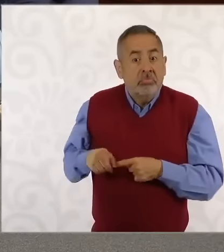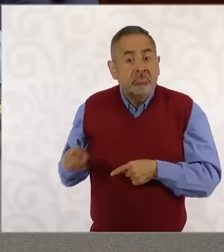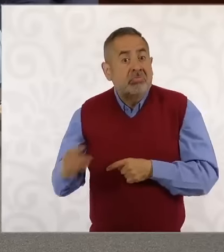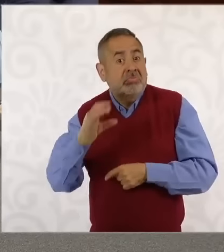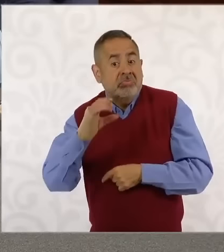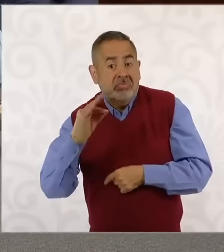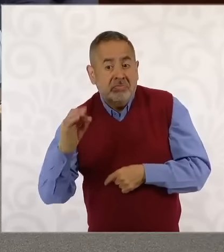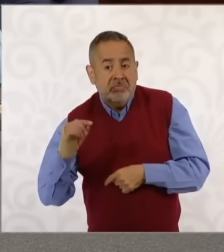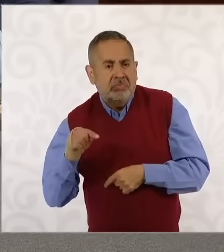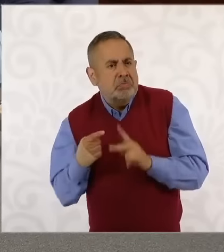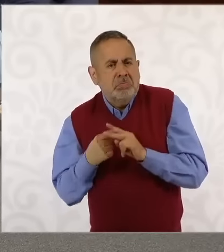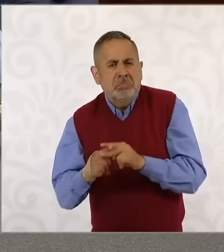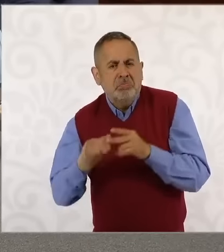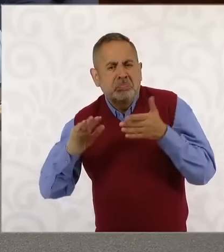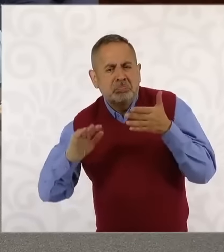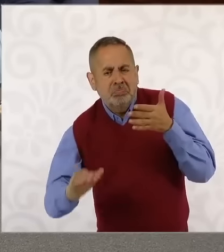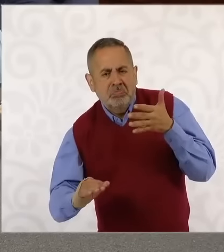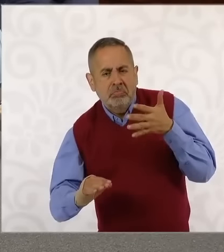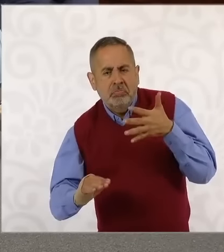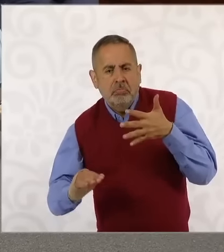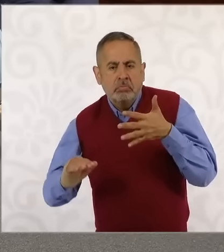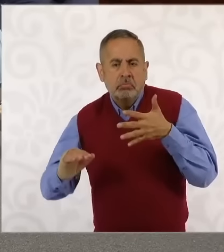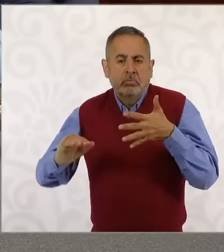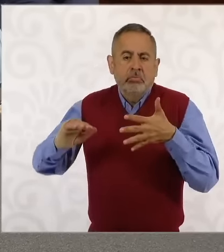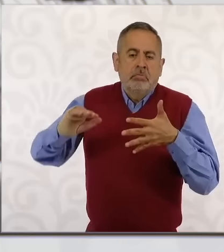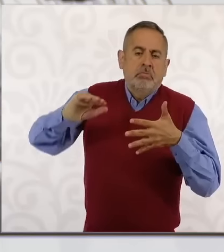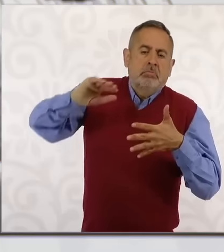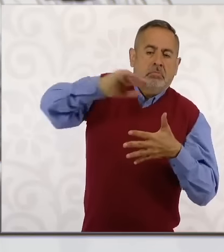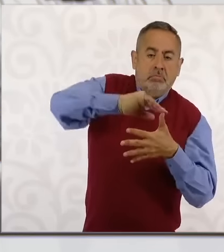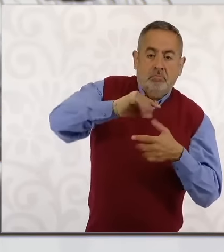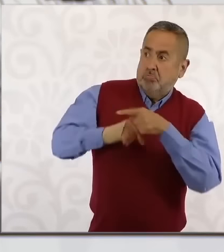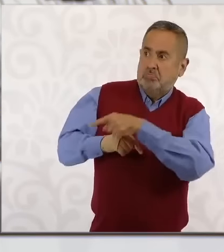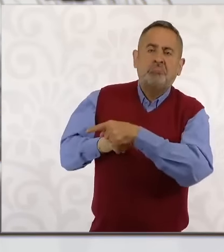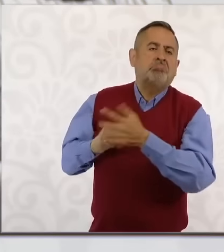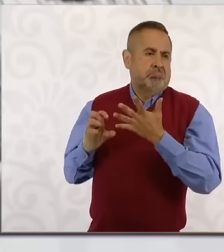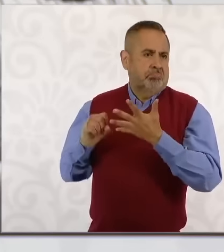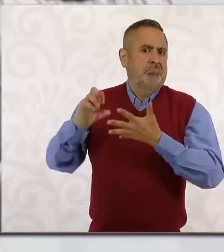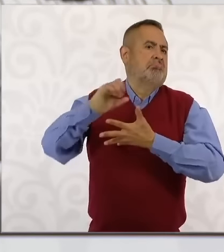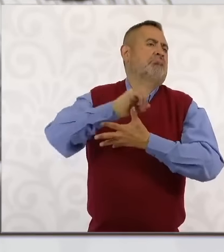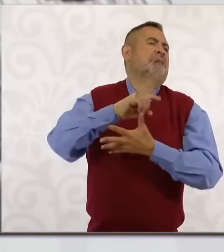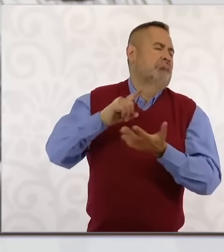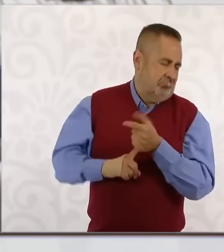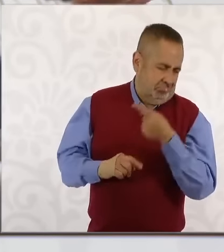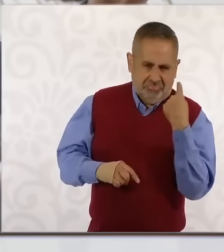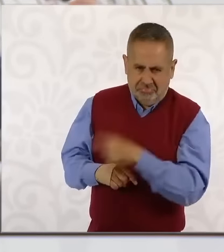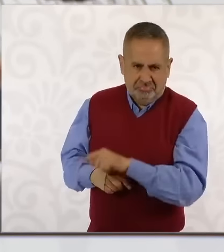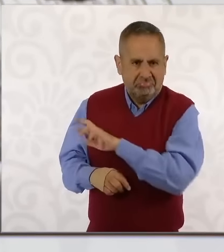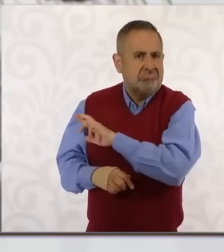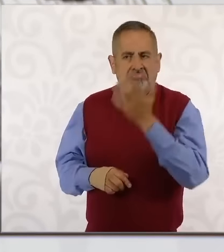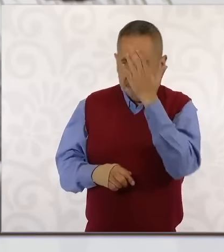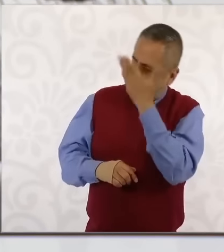hoy coordina, tiene mucho reconocimiento de los trabajadores, pero desde ella hasta el trabajador